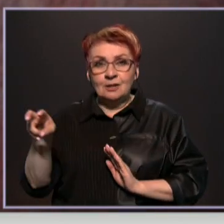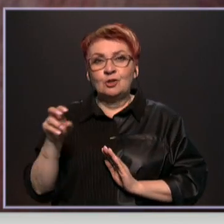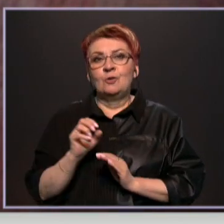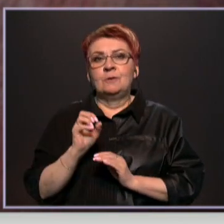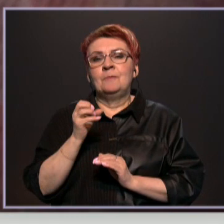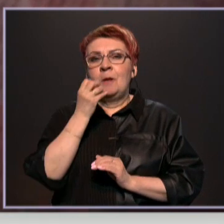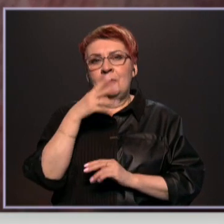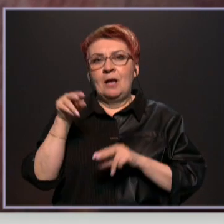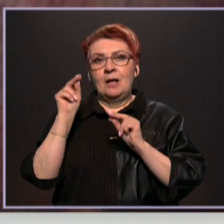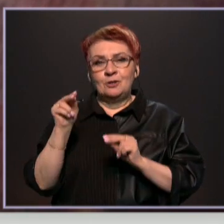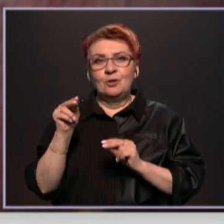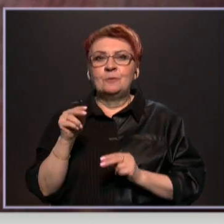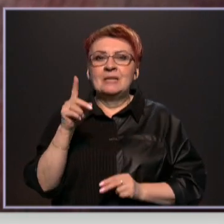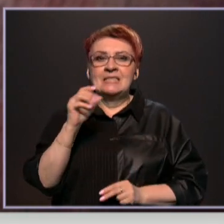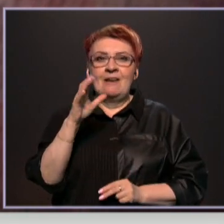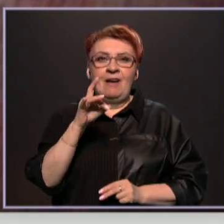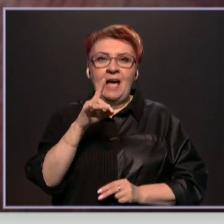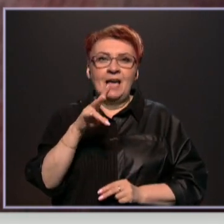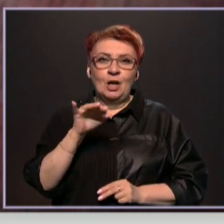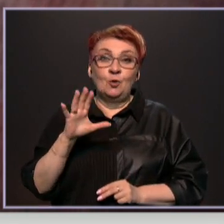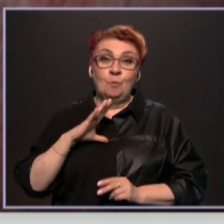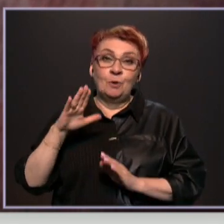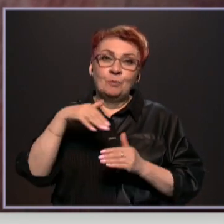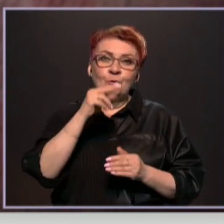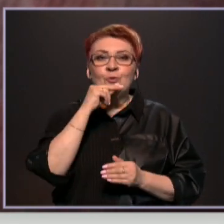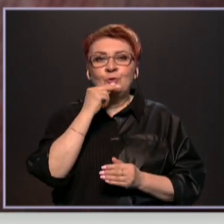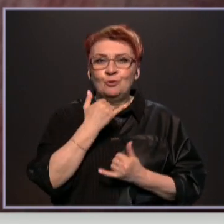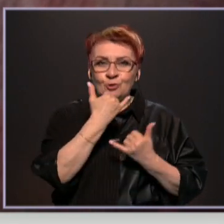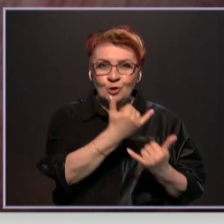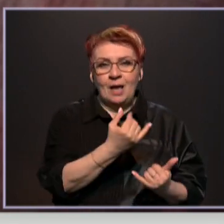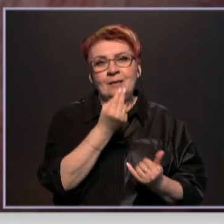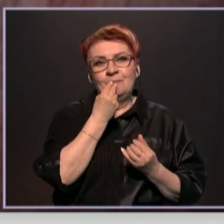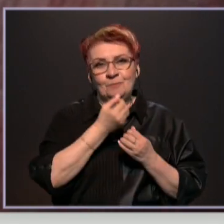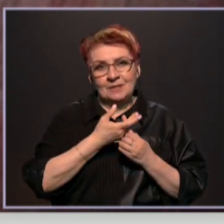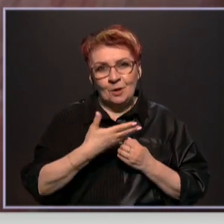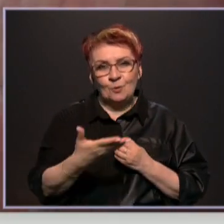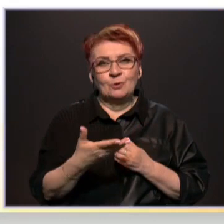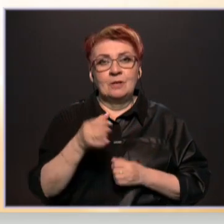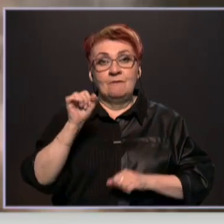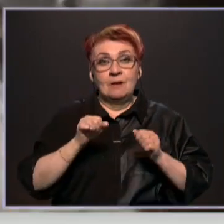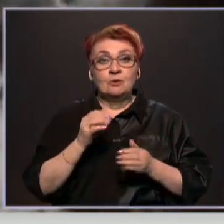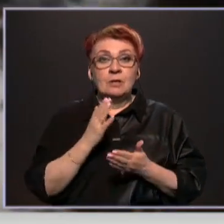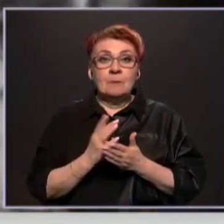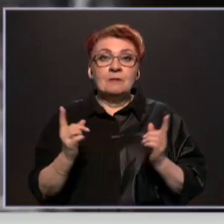Константину заварину где ему были предложены чай и закуска возможно именно встреча с будущим